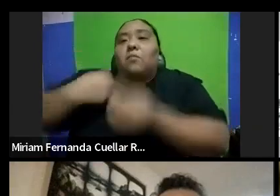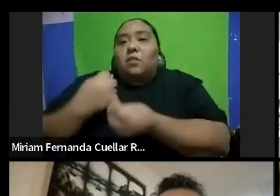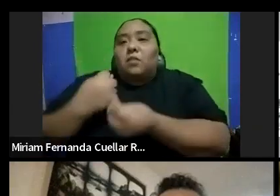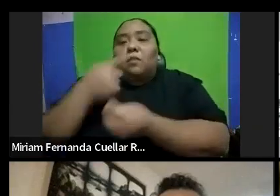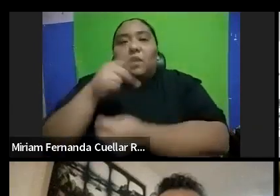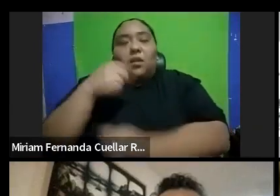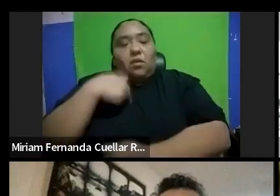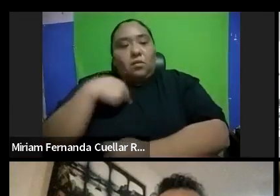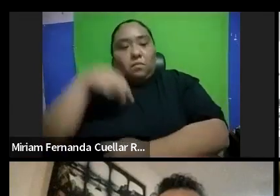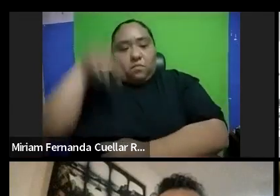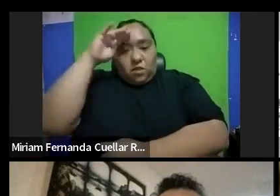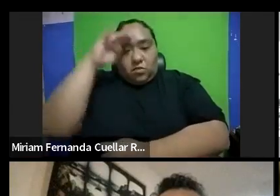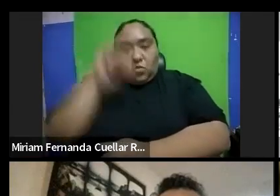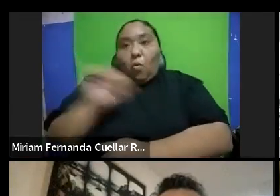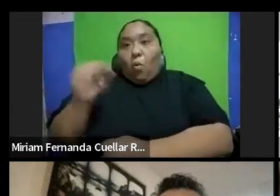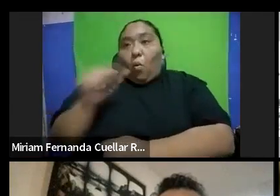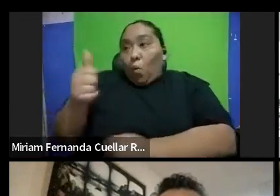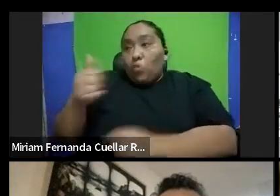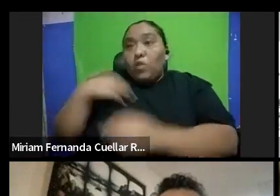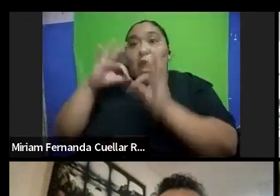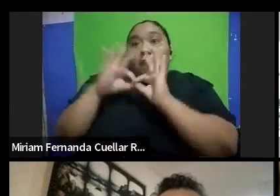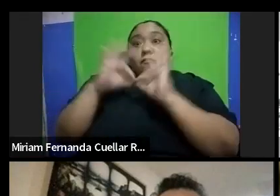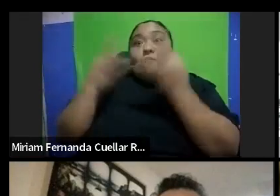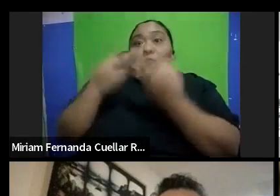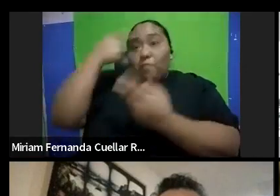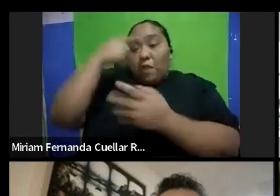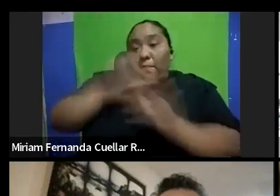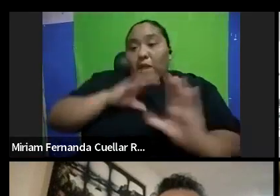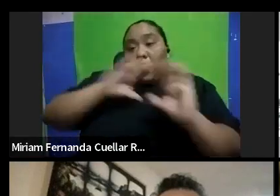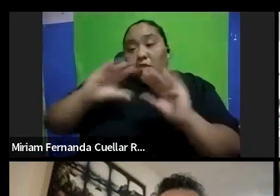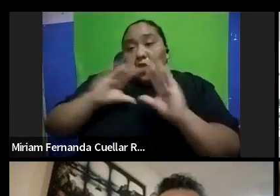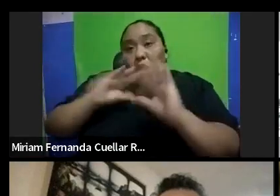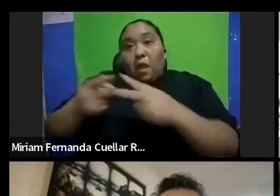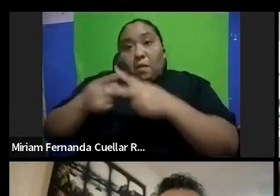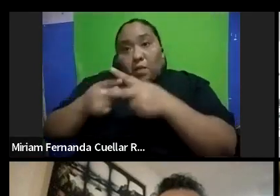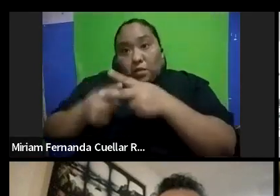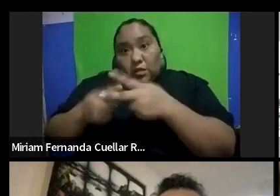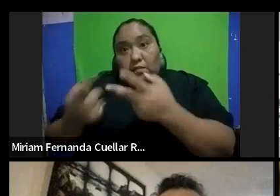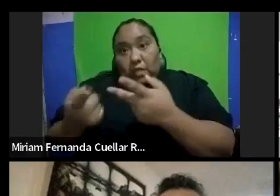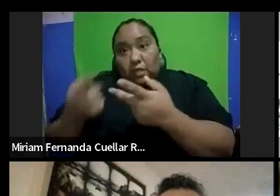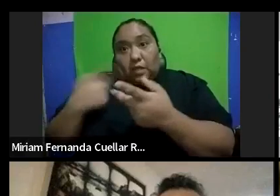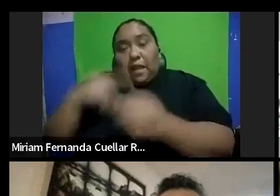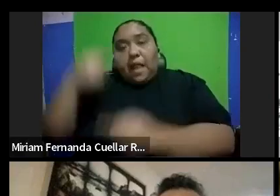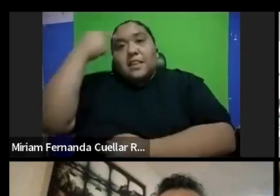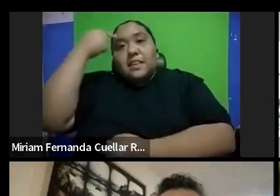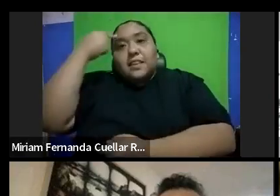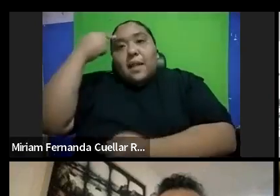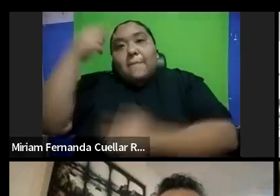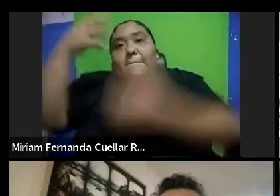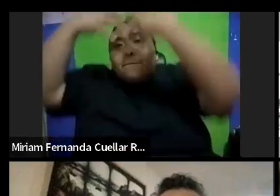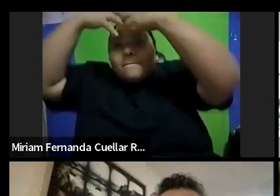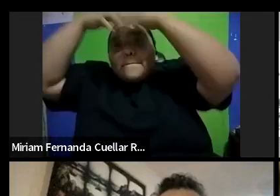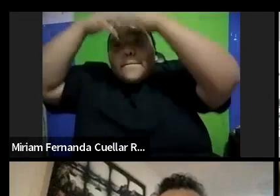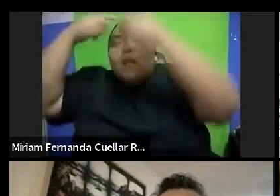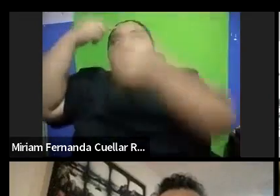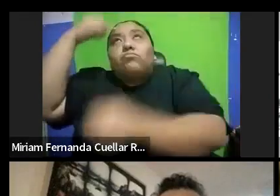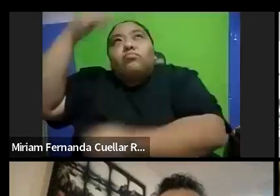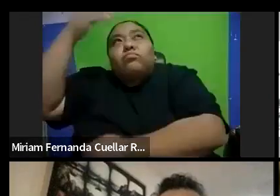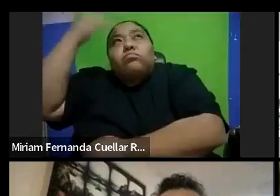otros conocimientos matemáticos incluso si lo que les enseño enseño es álgebra enseño es álgebra. Con estas mismas estructuras